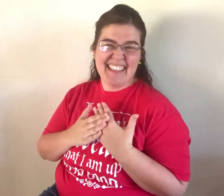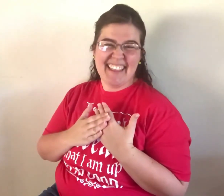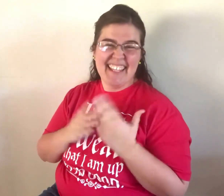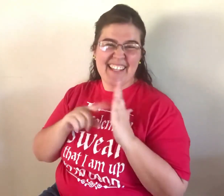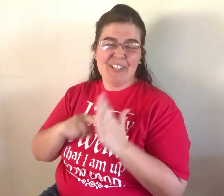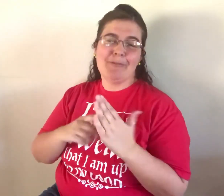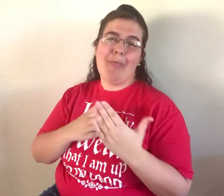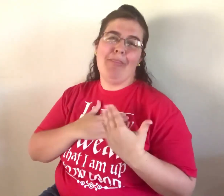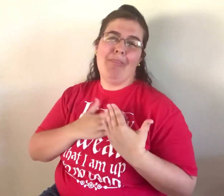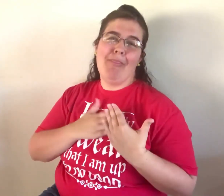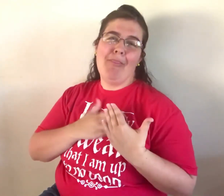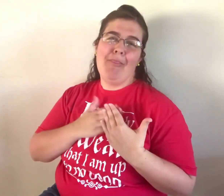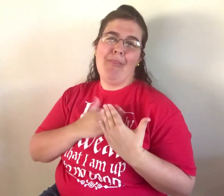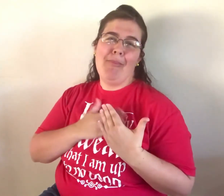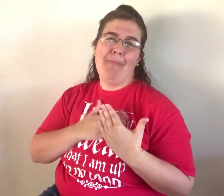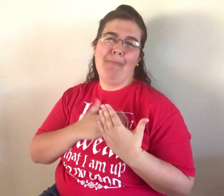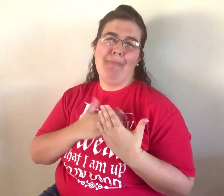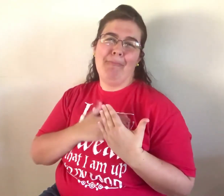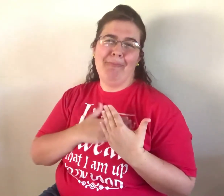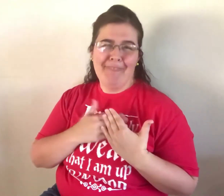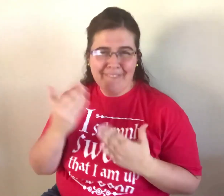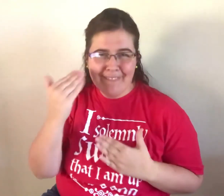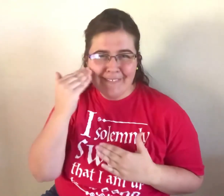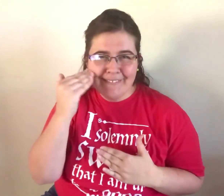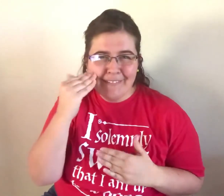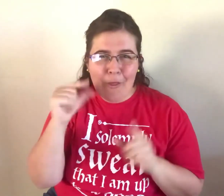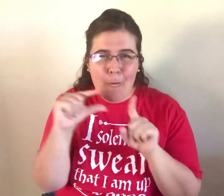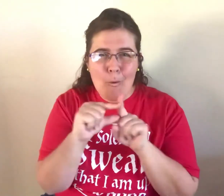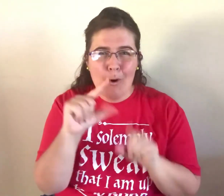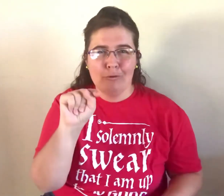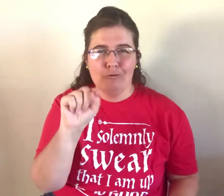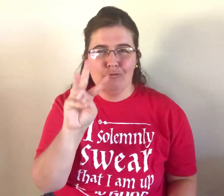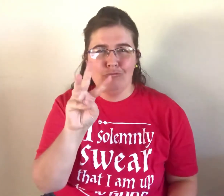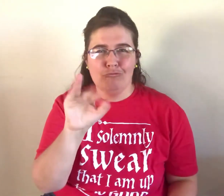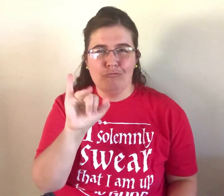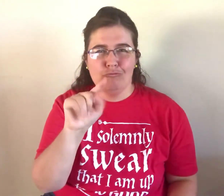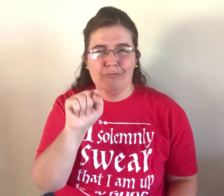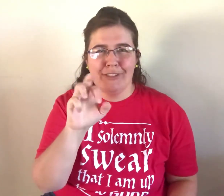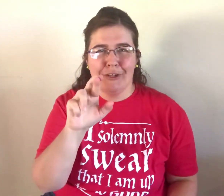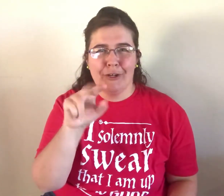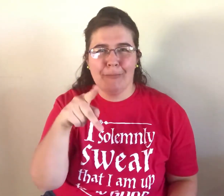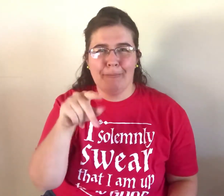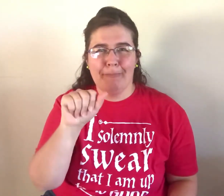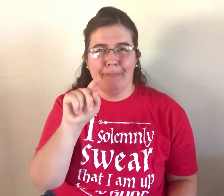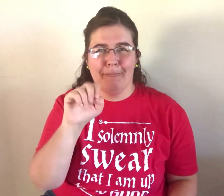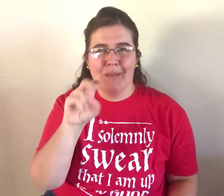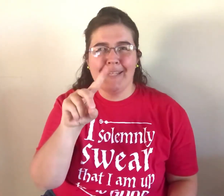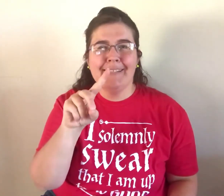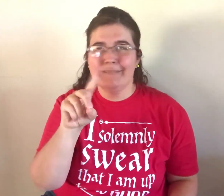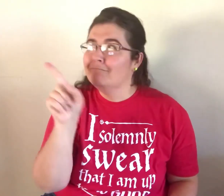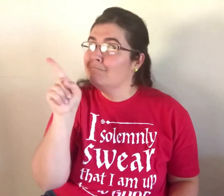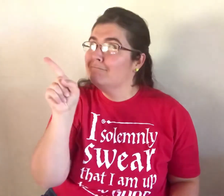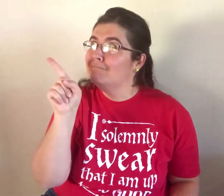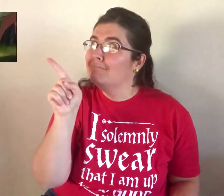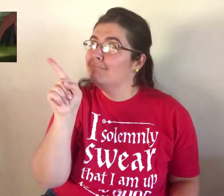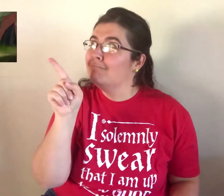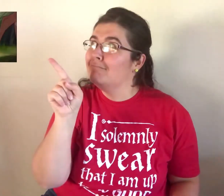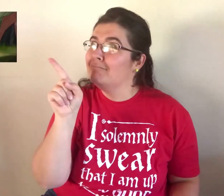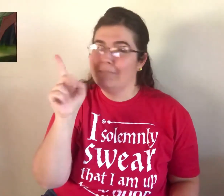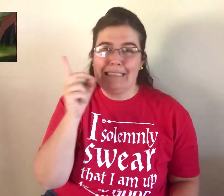It shows the thumping of the heart like the word TWITTERPATED